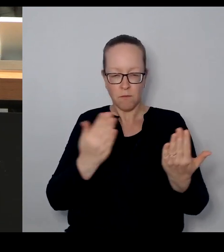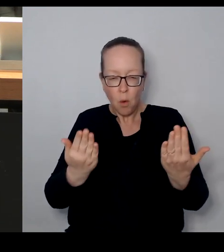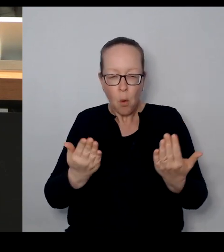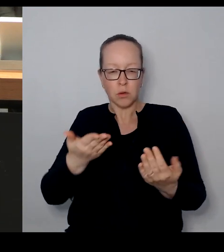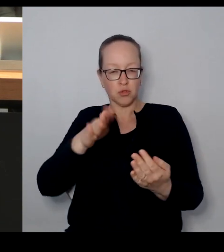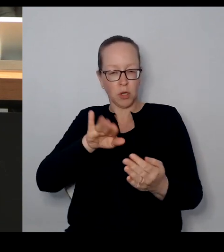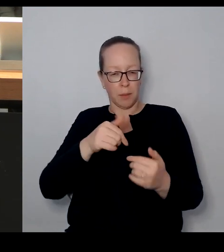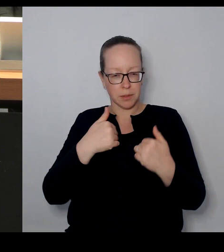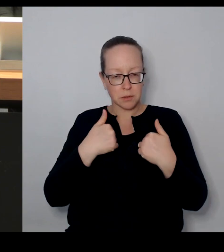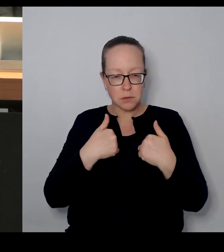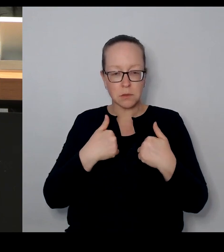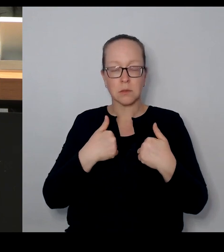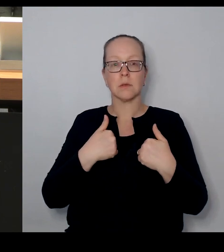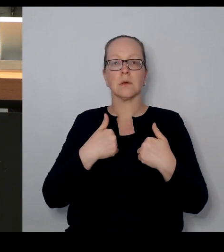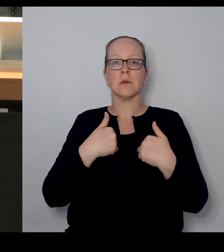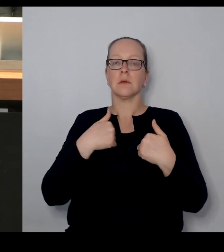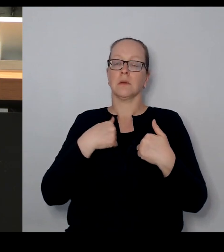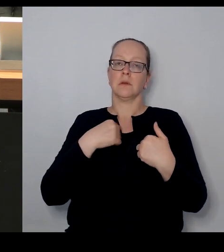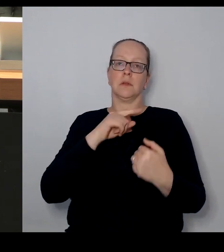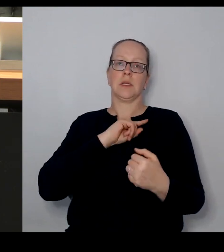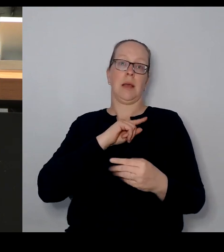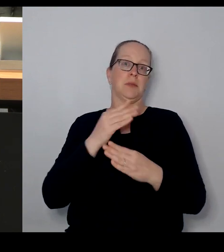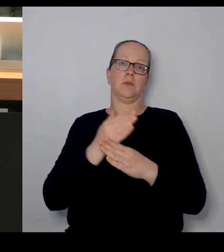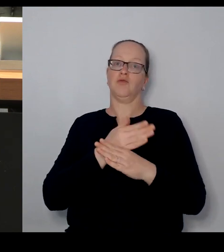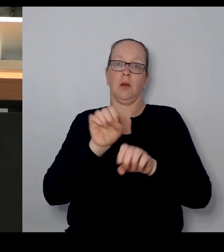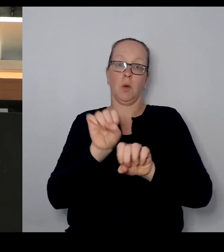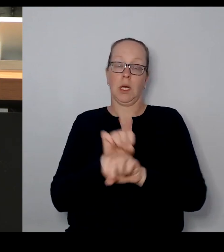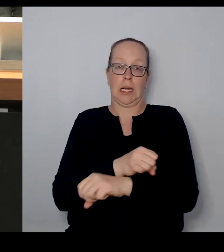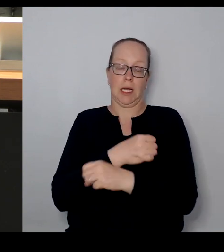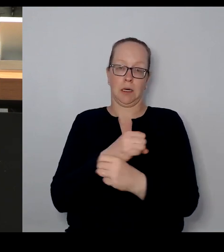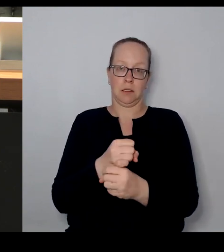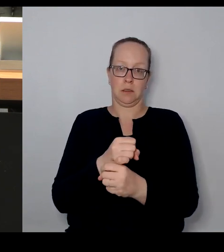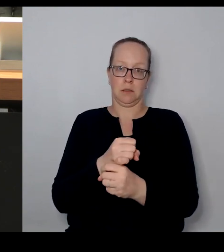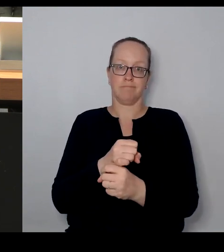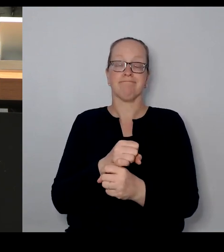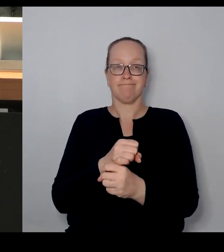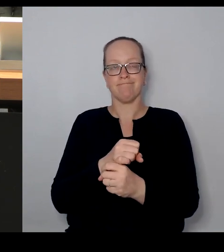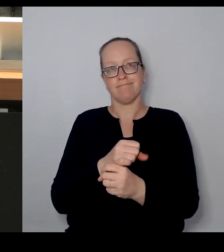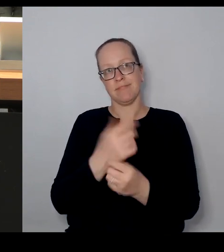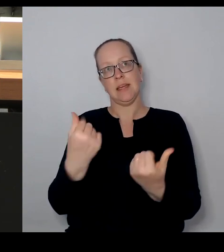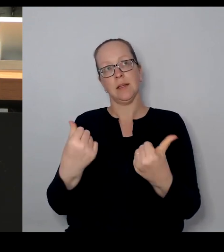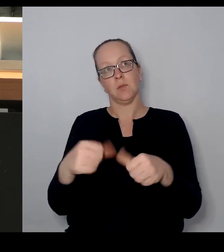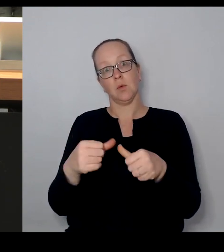Pflegeheim zu gehen oder durch meine Angehörigen irgendwie gepflegt zu werden. Die Hilfe bleibt aus.